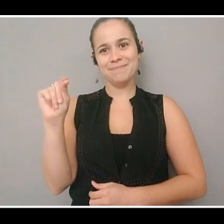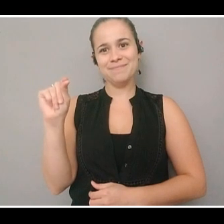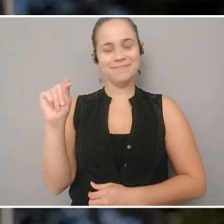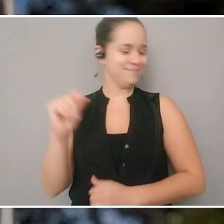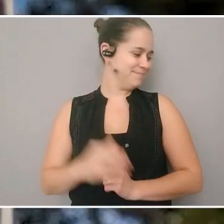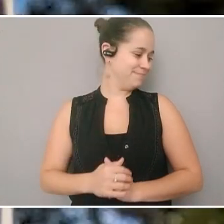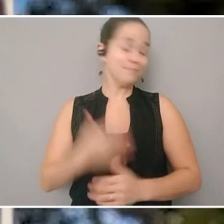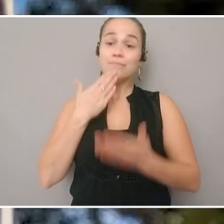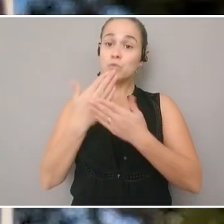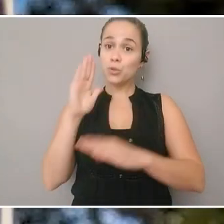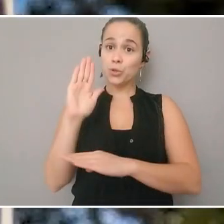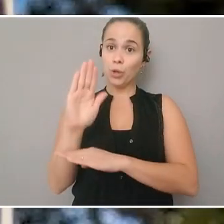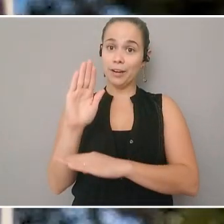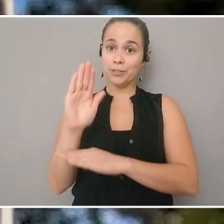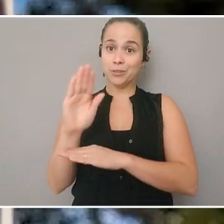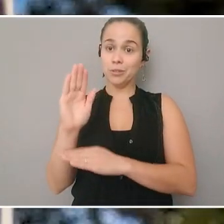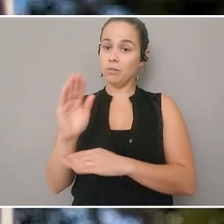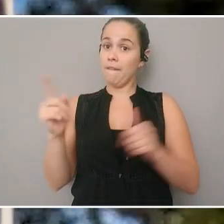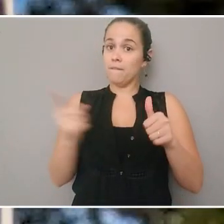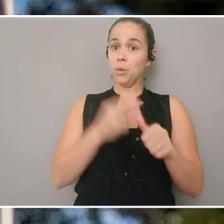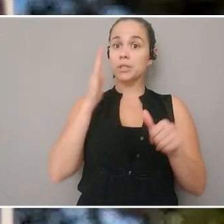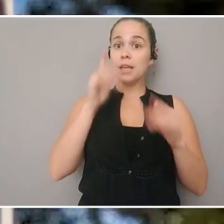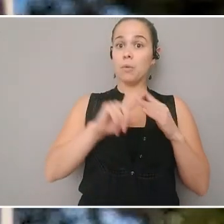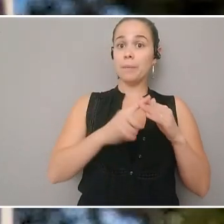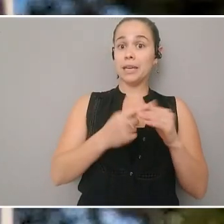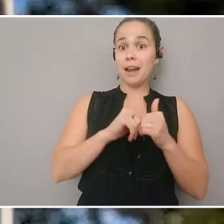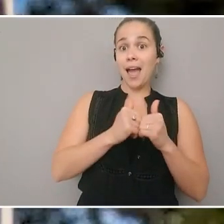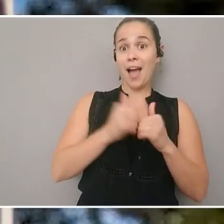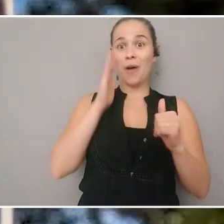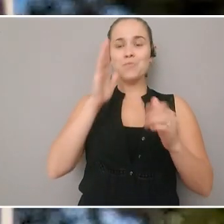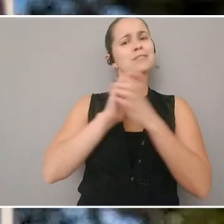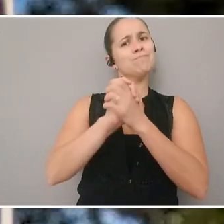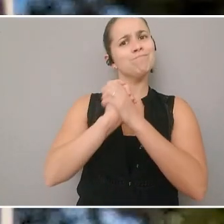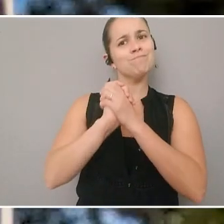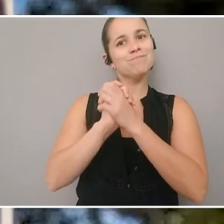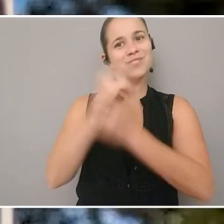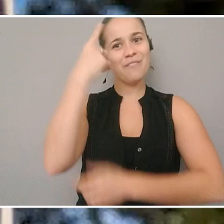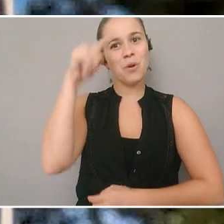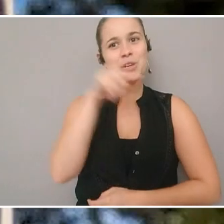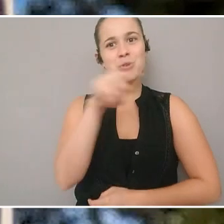Buenas tardes. Déjenme comenzar, ofreciendo